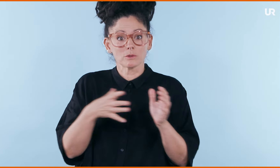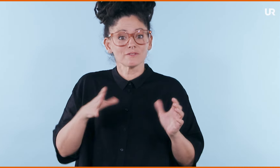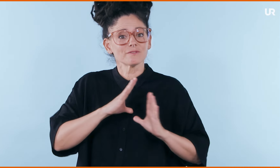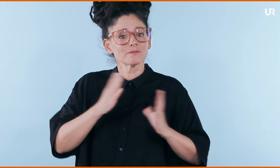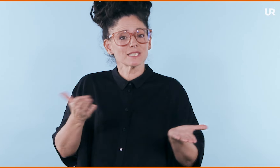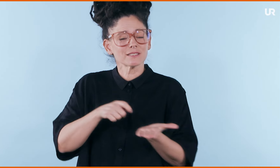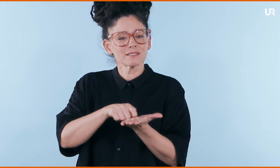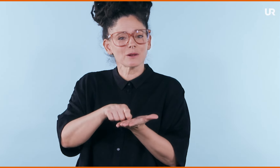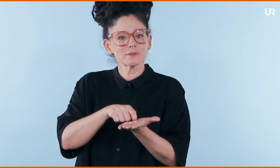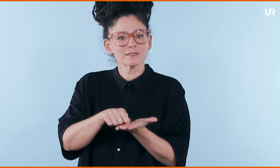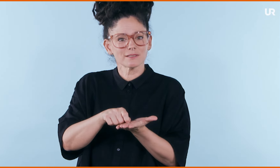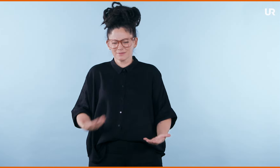eftersom det inte är en diagnos.